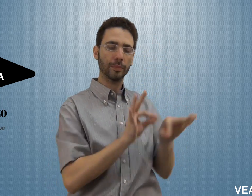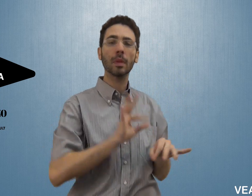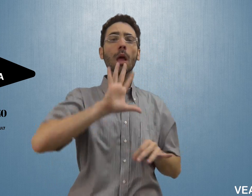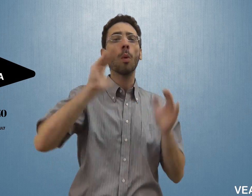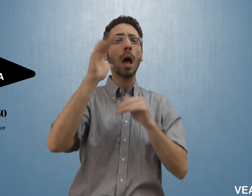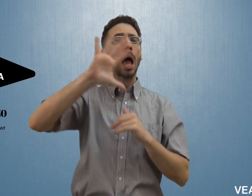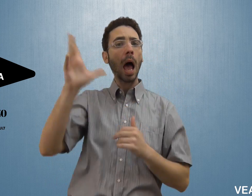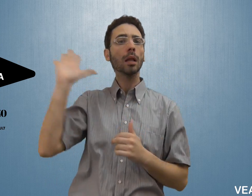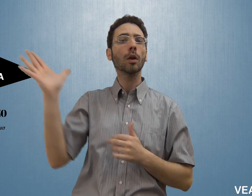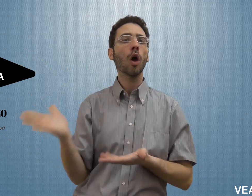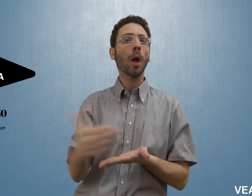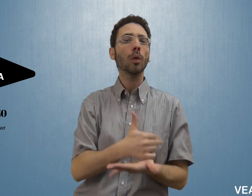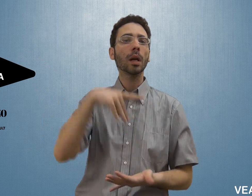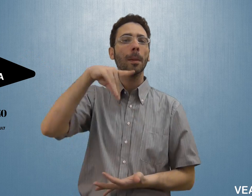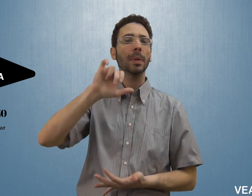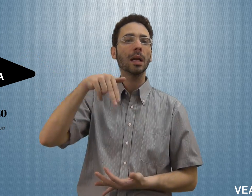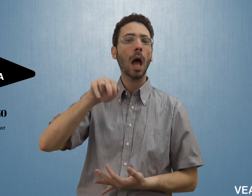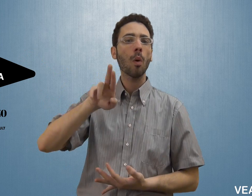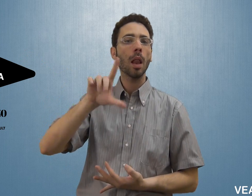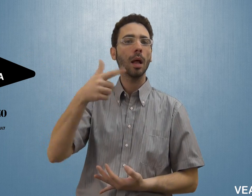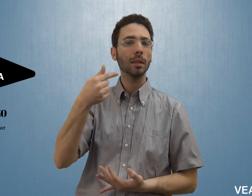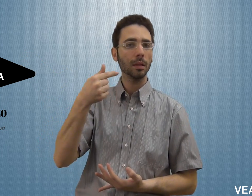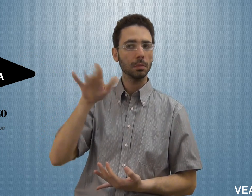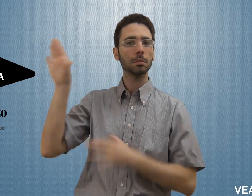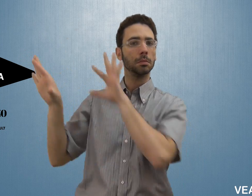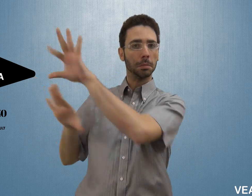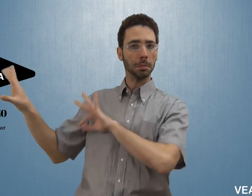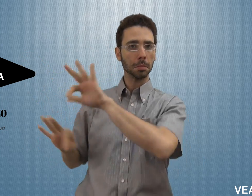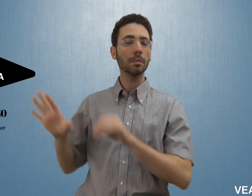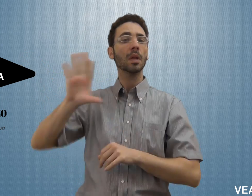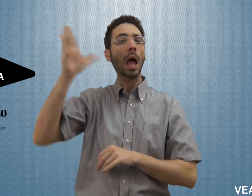altri provenienti dalla collezione Pinault